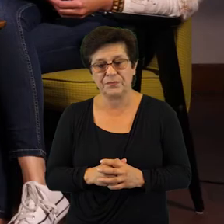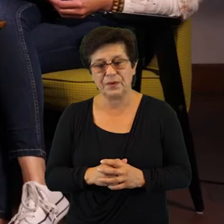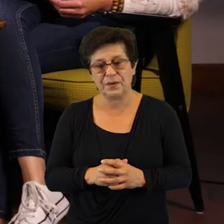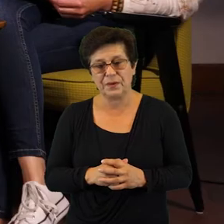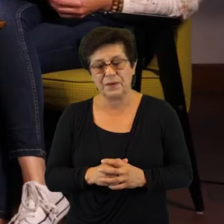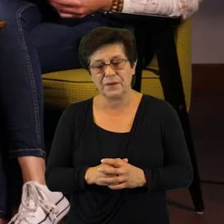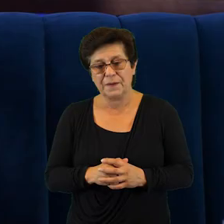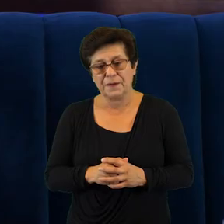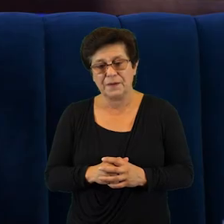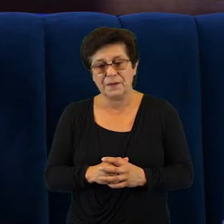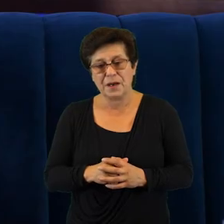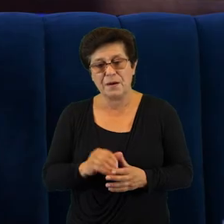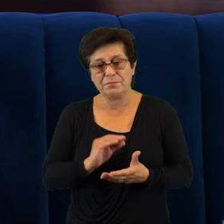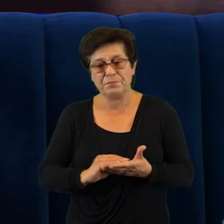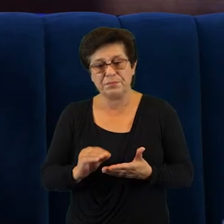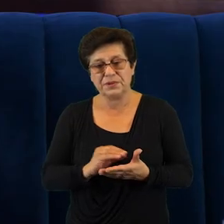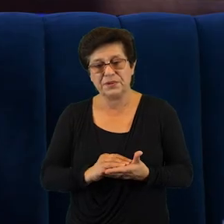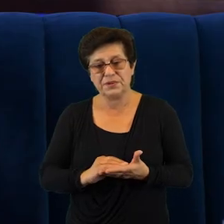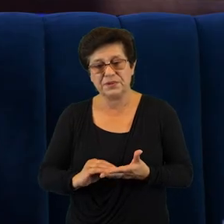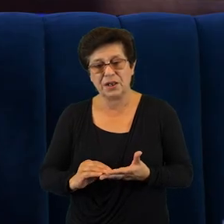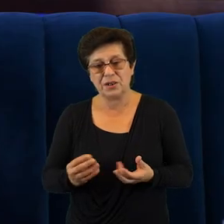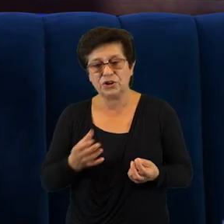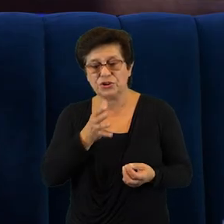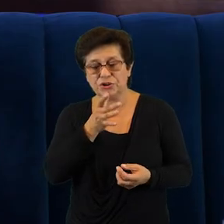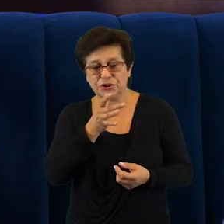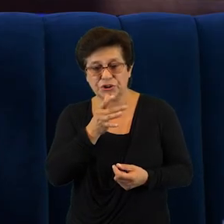Pojawia się genialny pisarz, żydowski pozytywista,